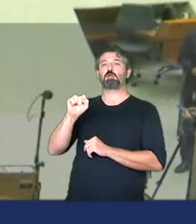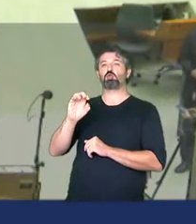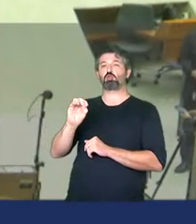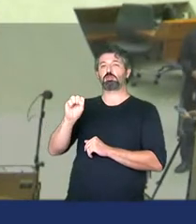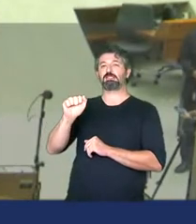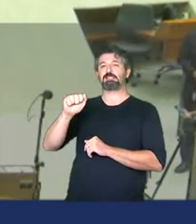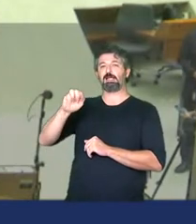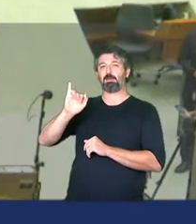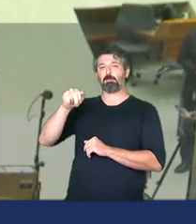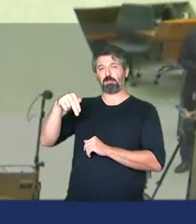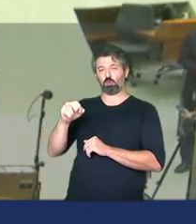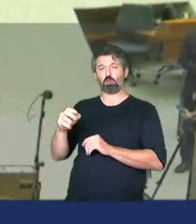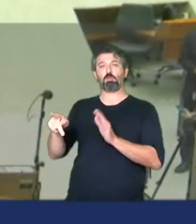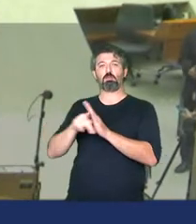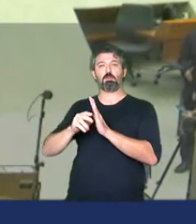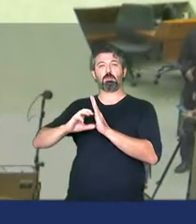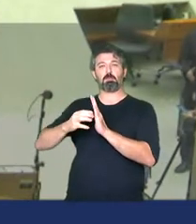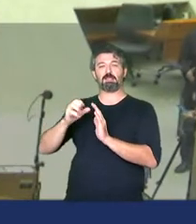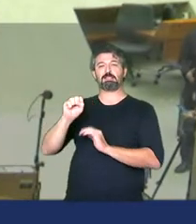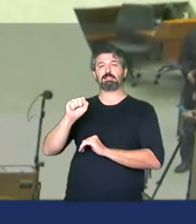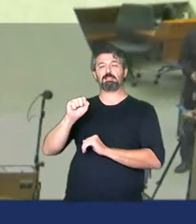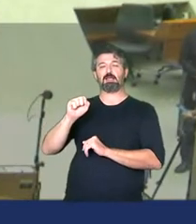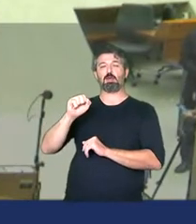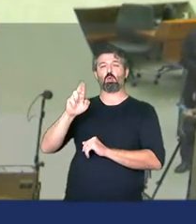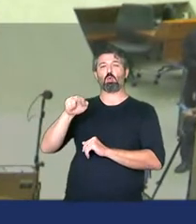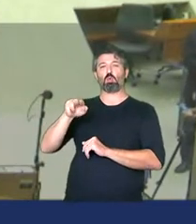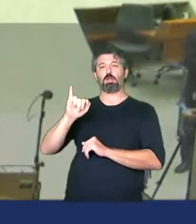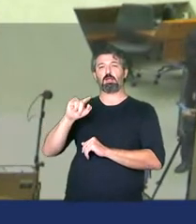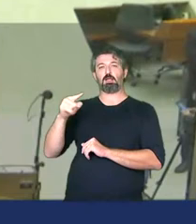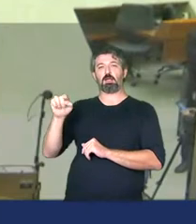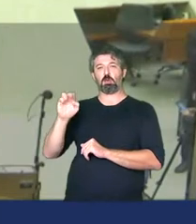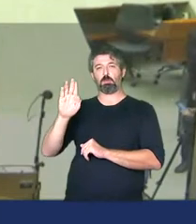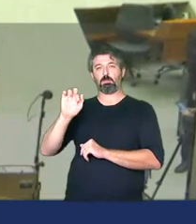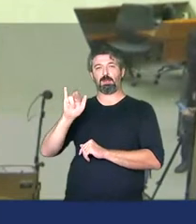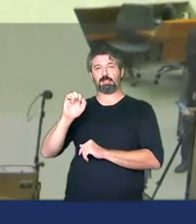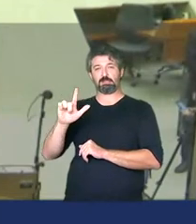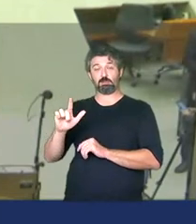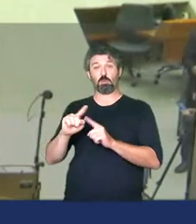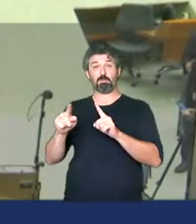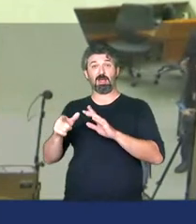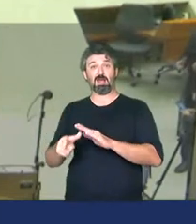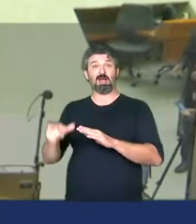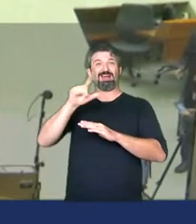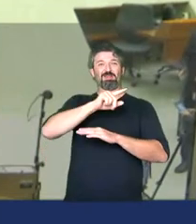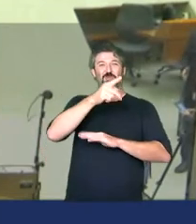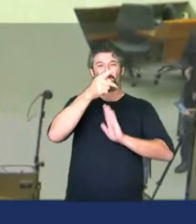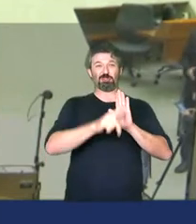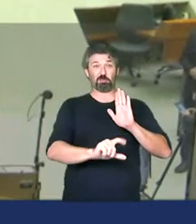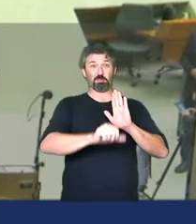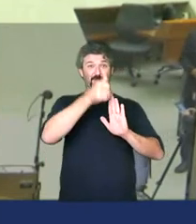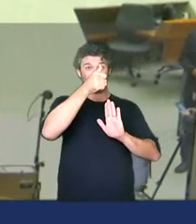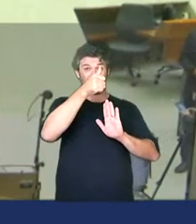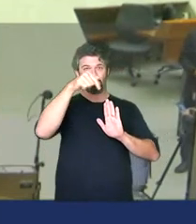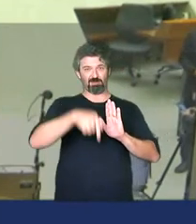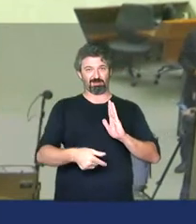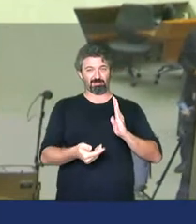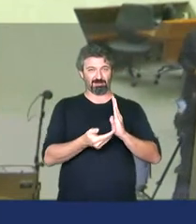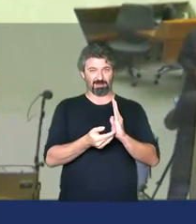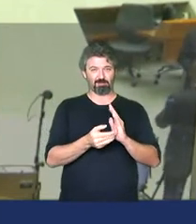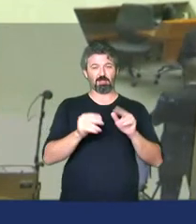2 FOI RELATADO PELO DEPUTADO CELSO SABINO DO UNIÃO BRASIL DO PARÁ. MAS O PRIMEIRO PROJETO APROVADO HOJE AQUI NO